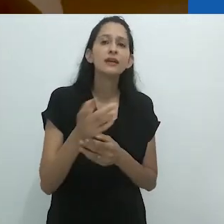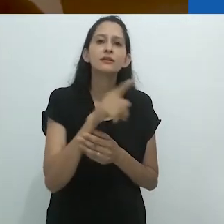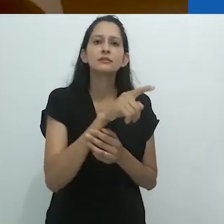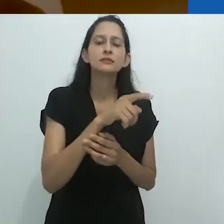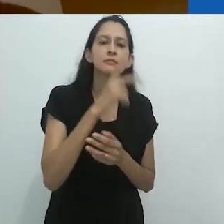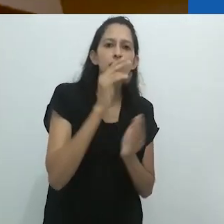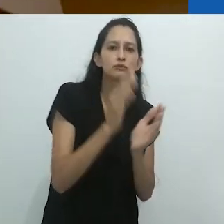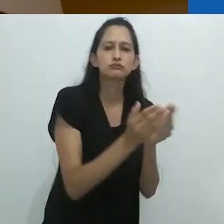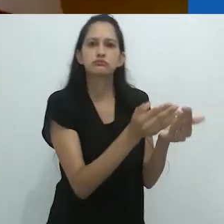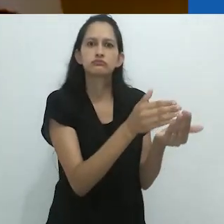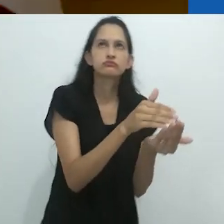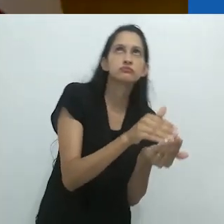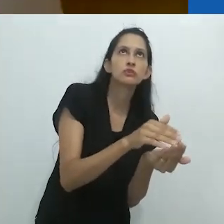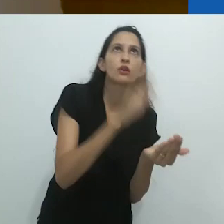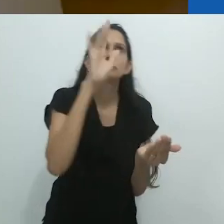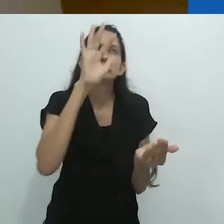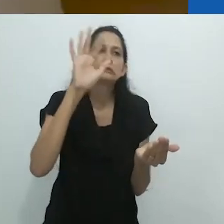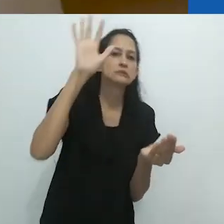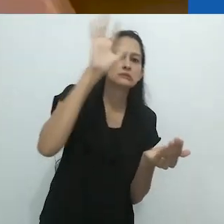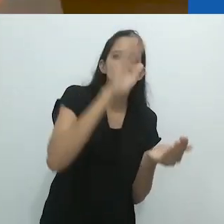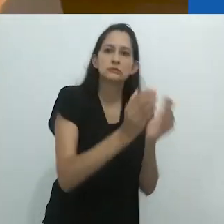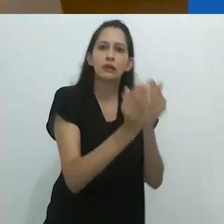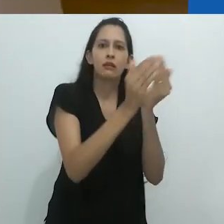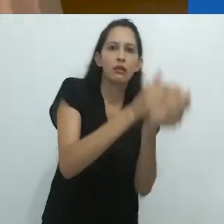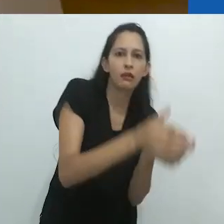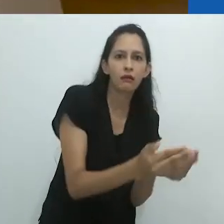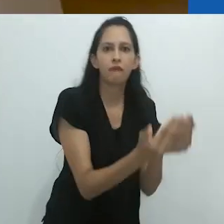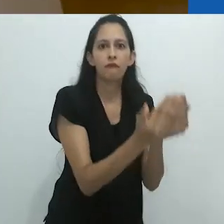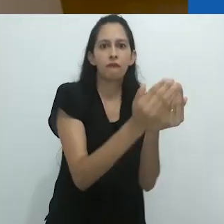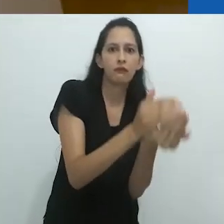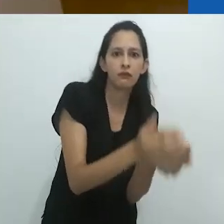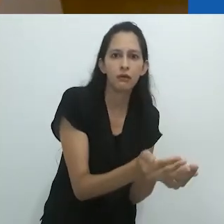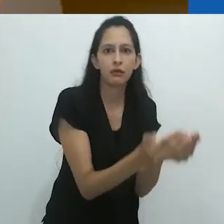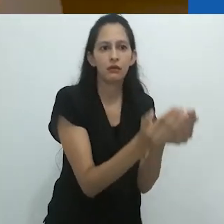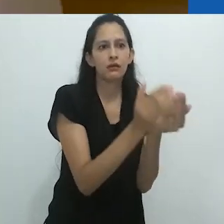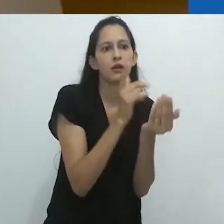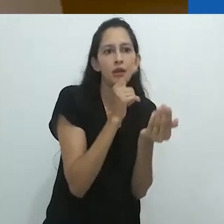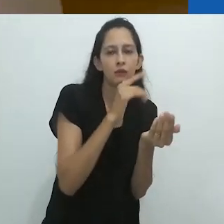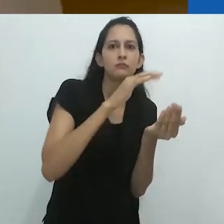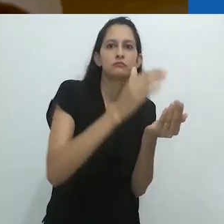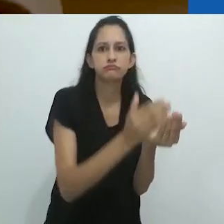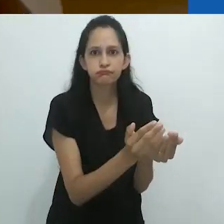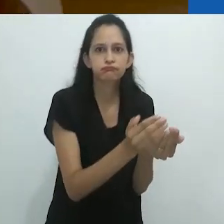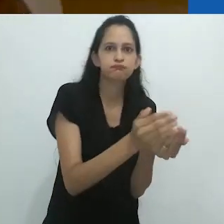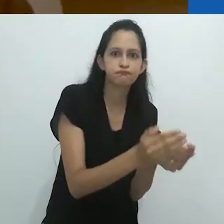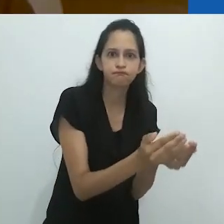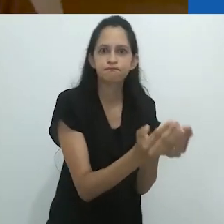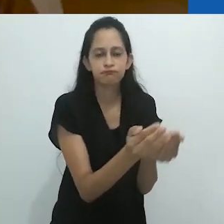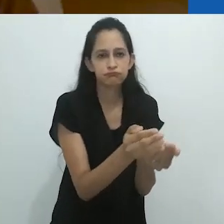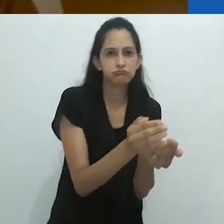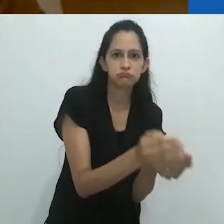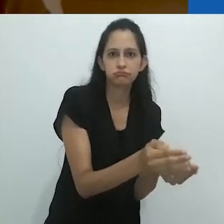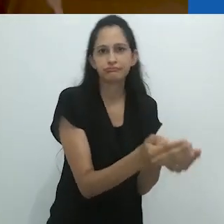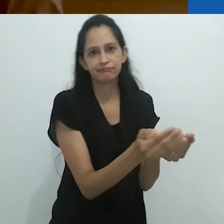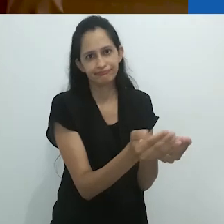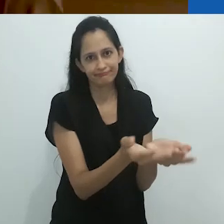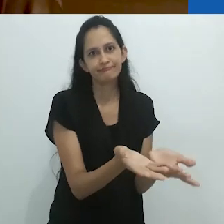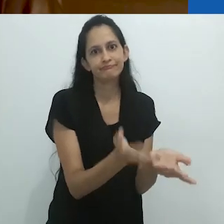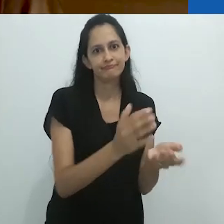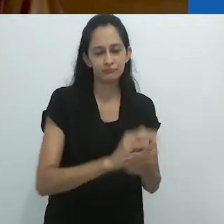O céu cambaleava enquanto o bote subia e descia.